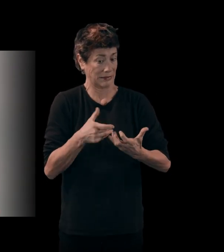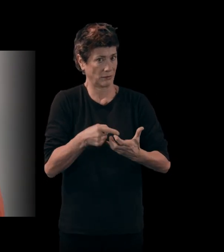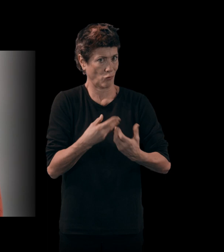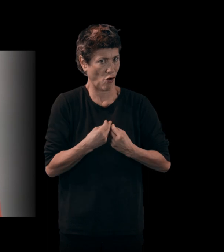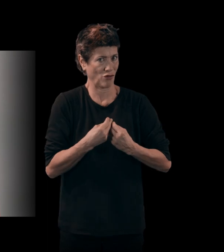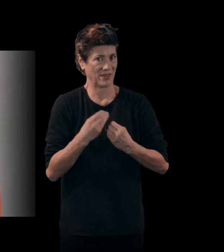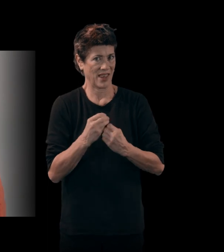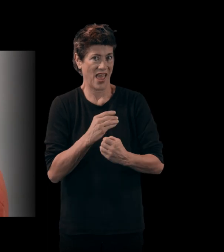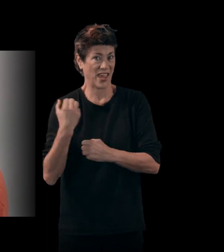Je fonctionne beaucoup comme ça.